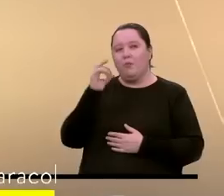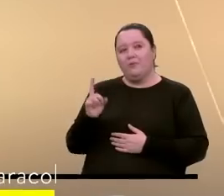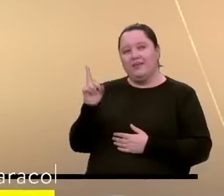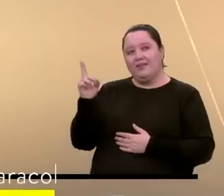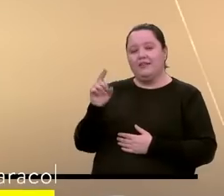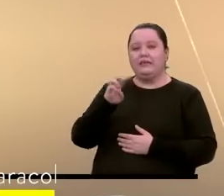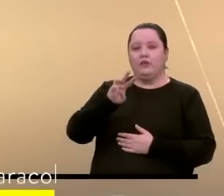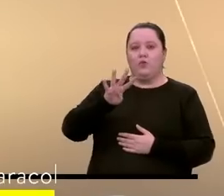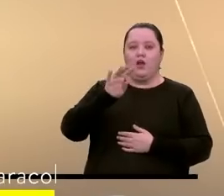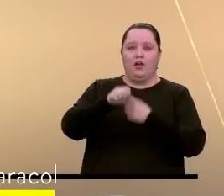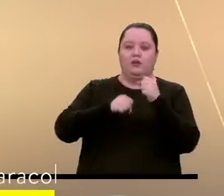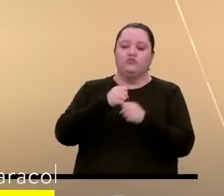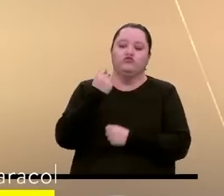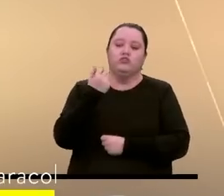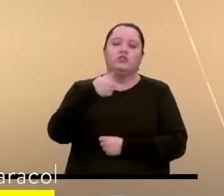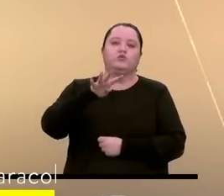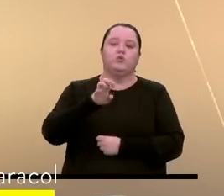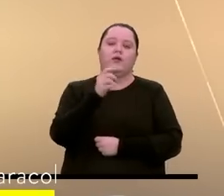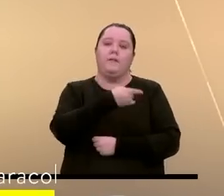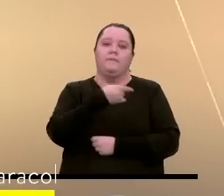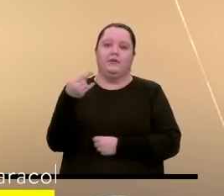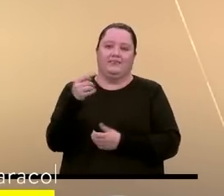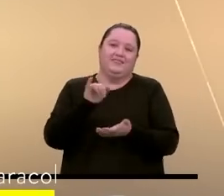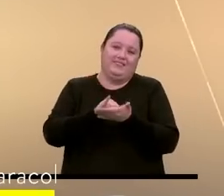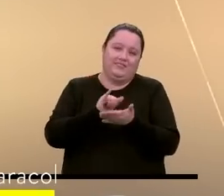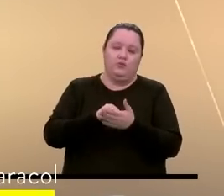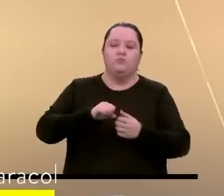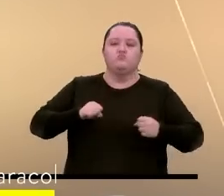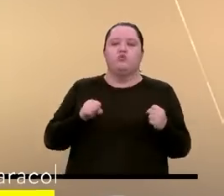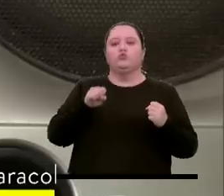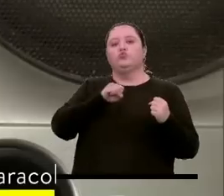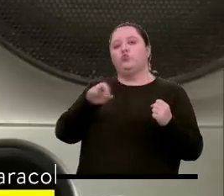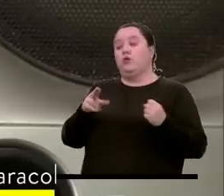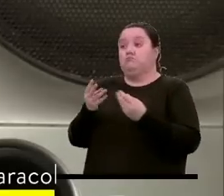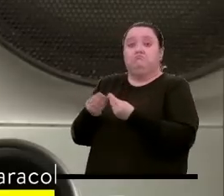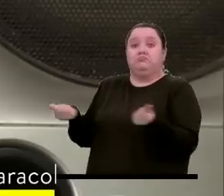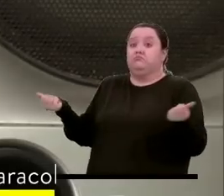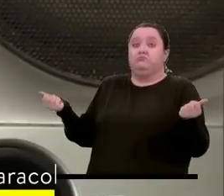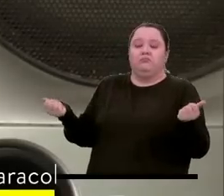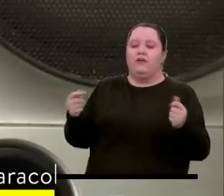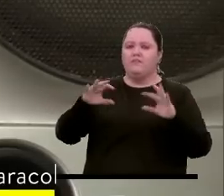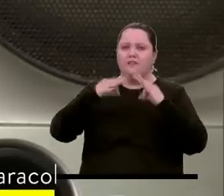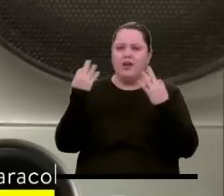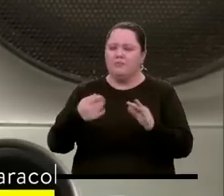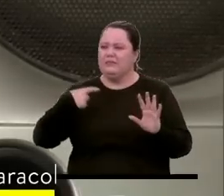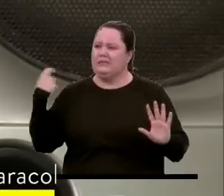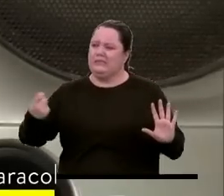y nunca va a llegar, ya no va a llegar.